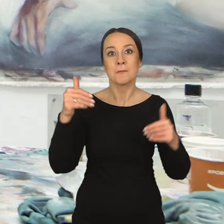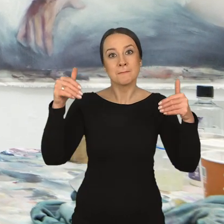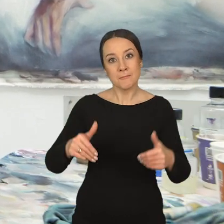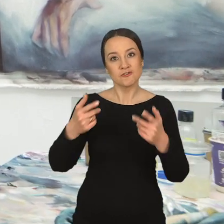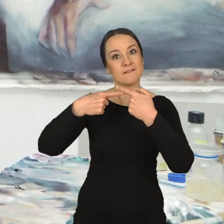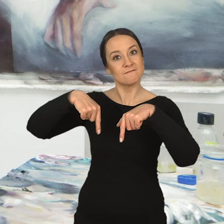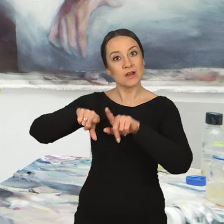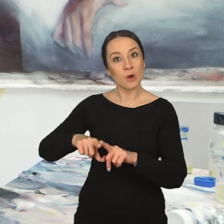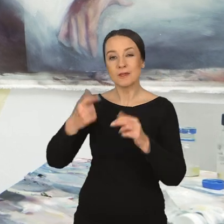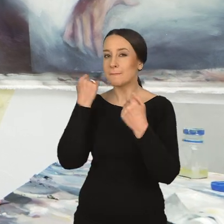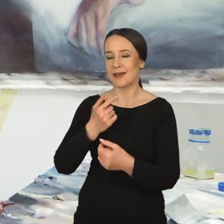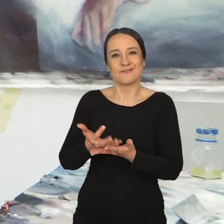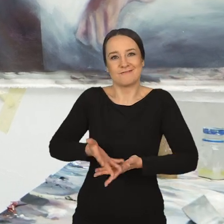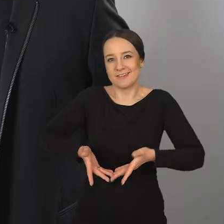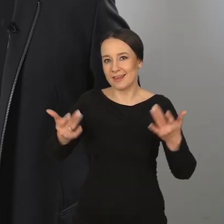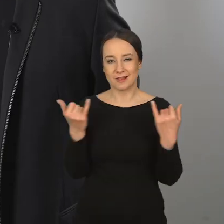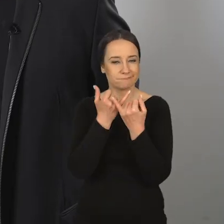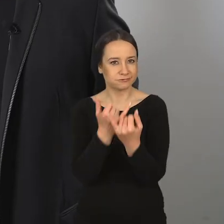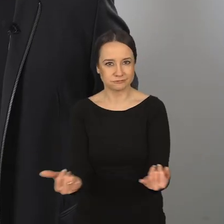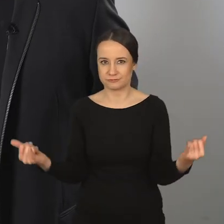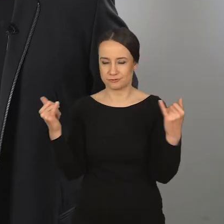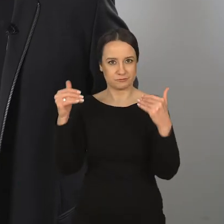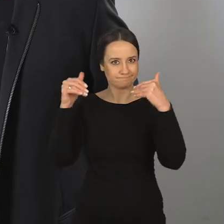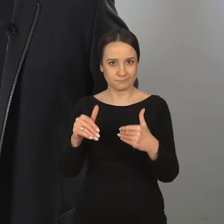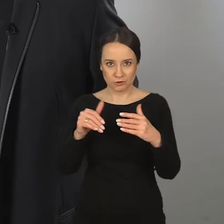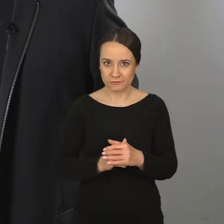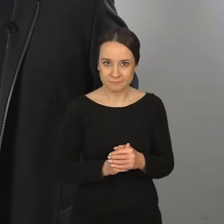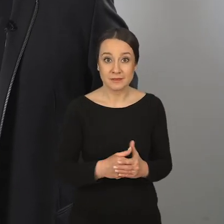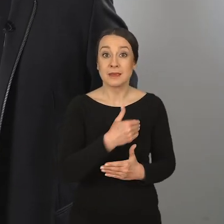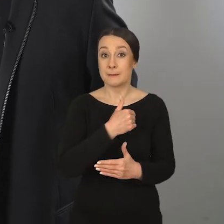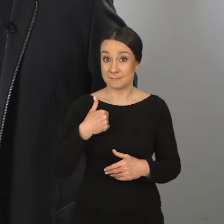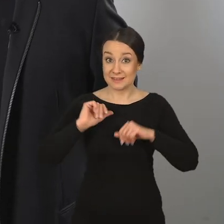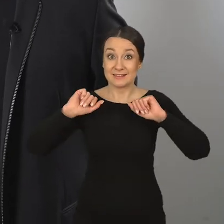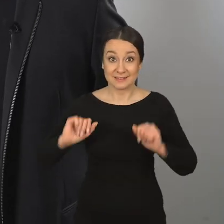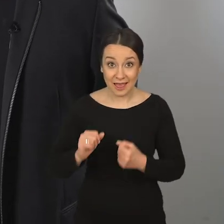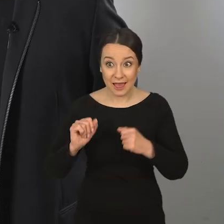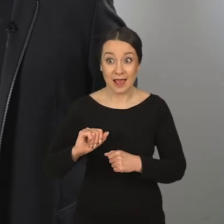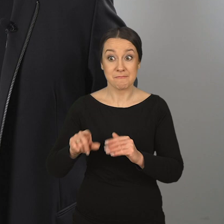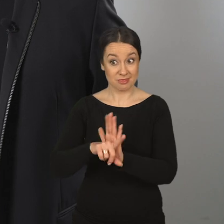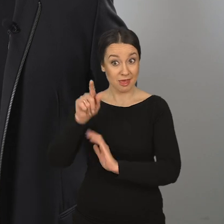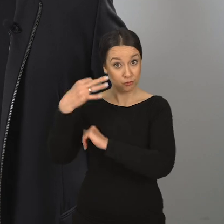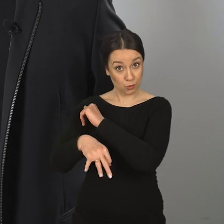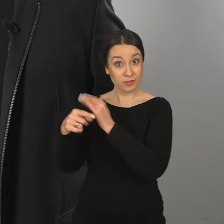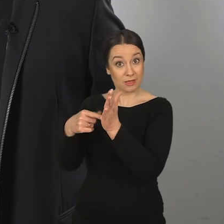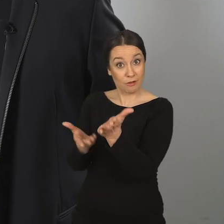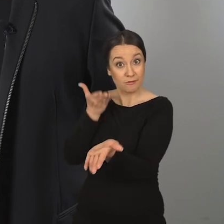w której można realizować bardzo wiele różnych konwencji. I to staramy się naszym studentom zaoferować.